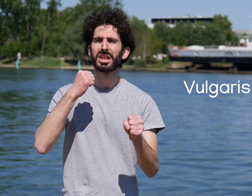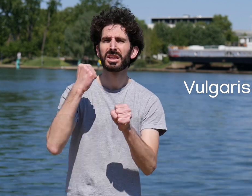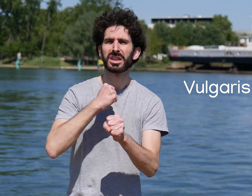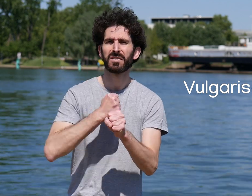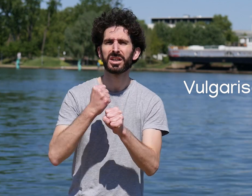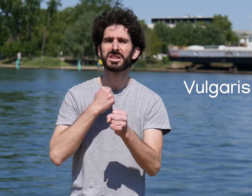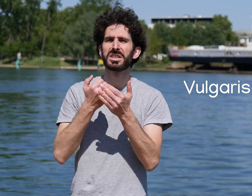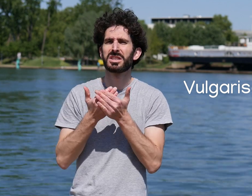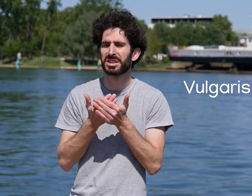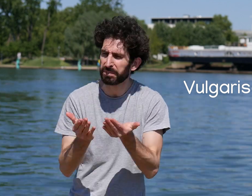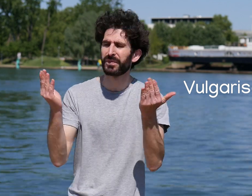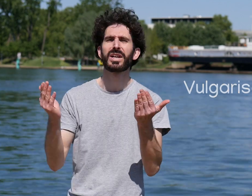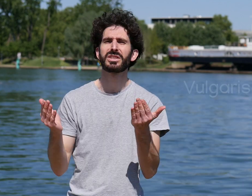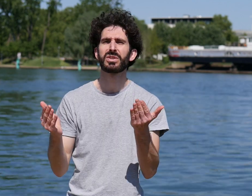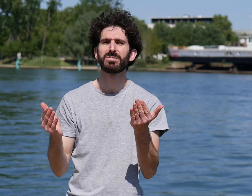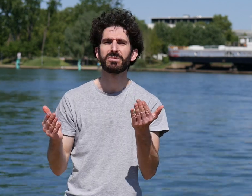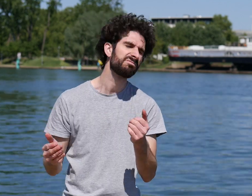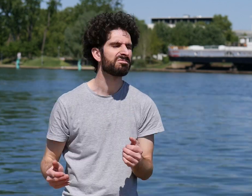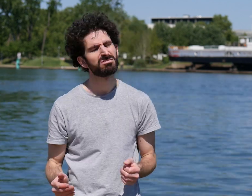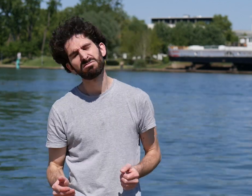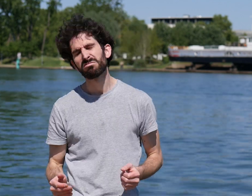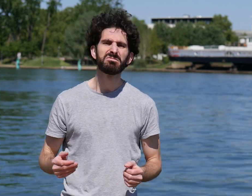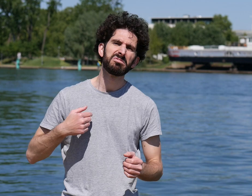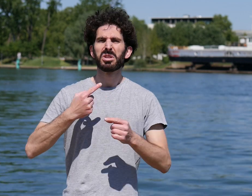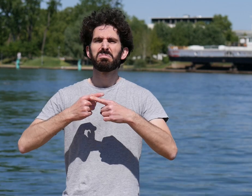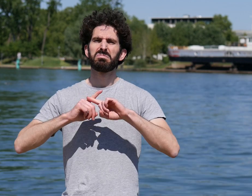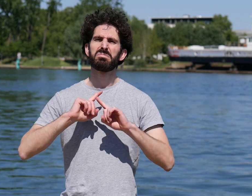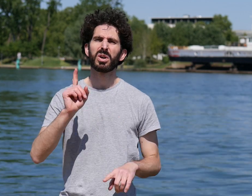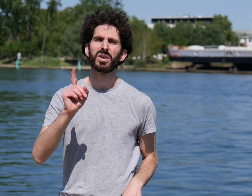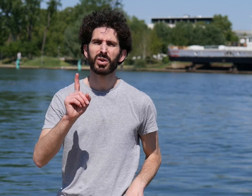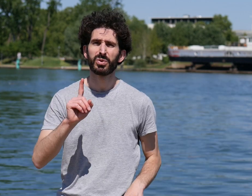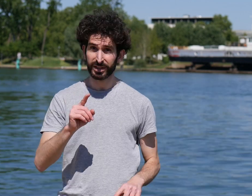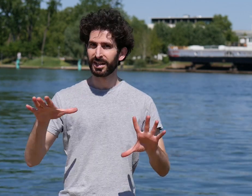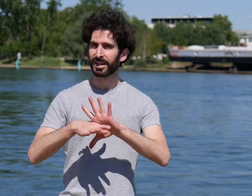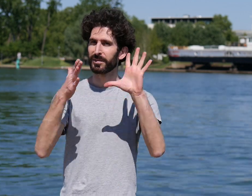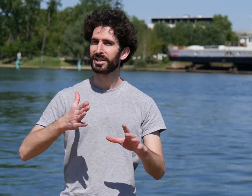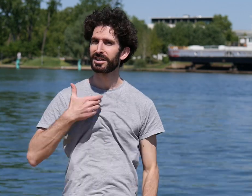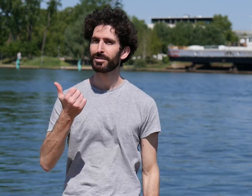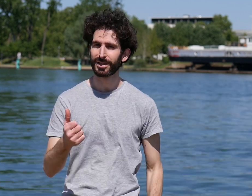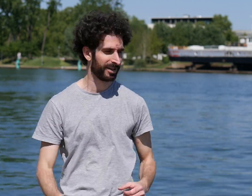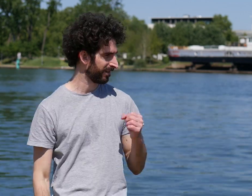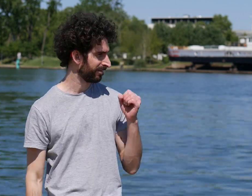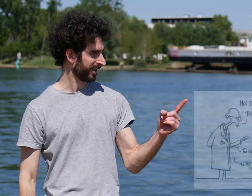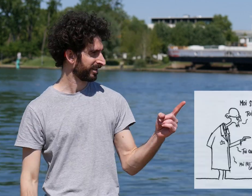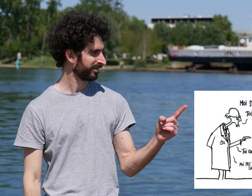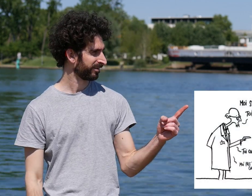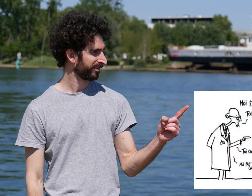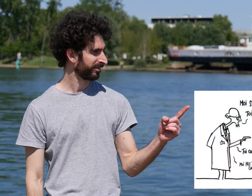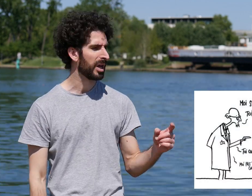C' est un travail de simplification. Je ne suis pas convaincu. Voici une image que j'aime bien.